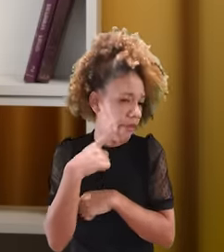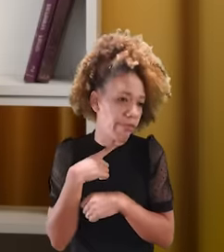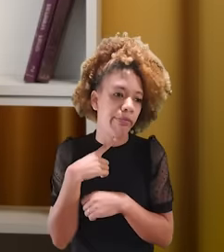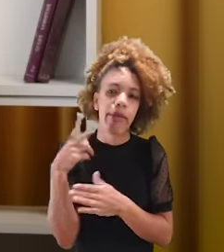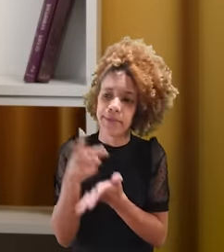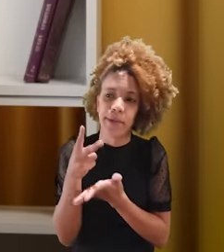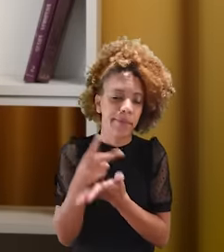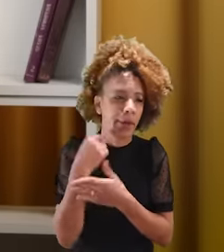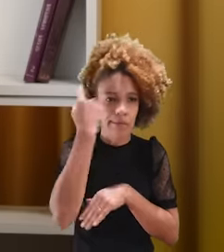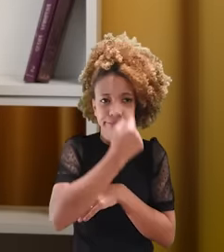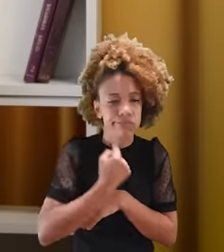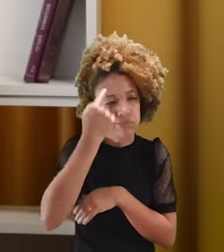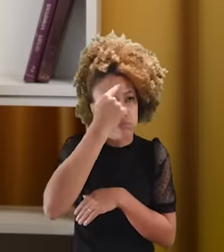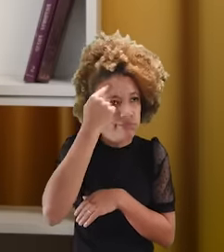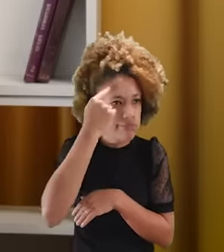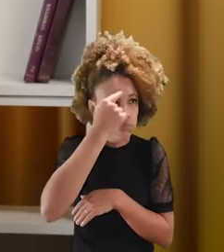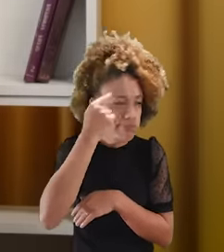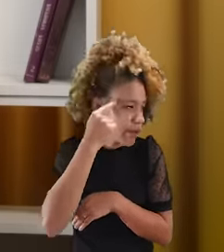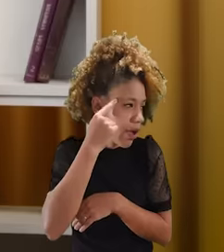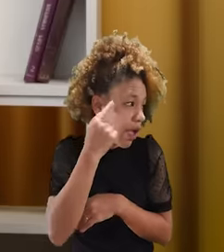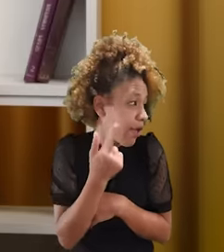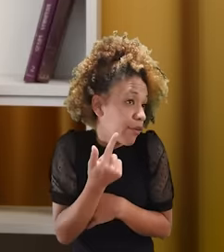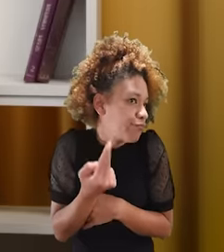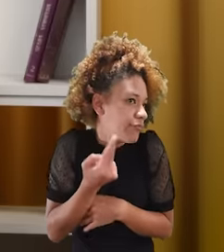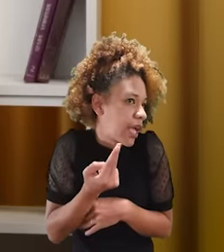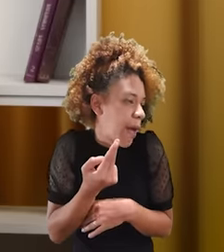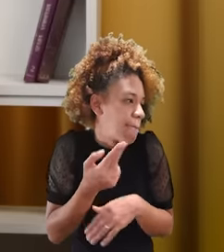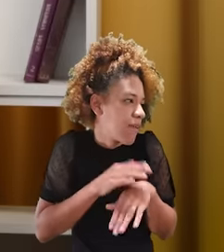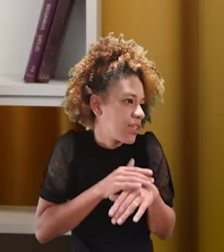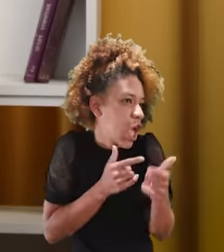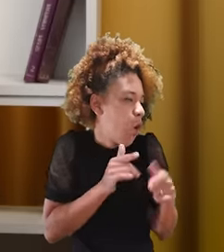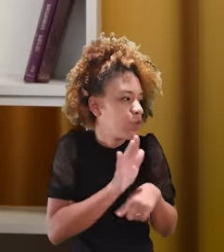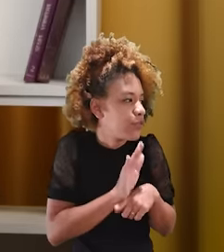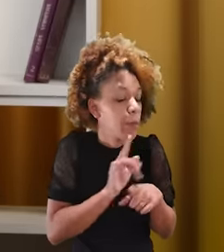Potter ele não consegue fazer mais nada a não ser o Harry Potter porque a cara dele é do existe essa